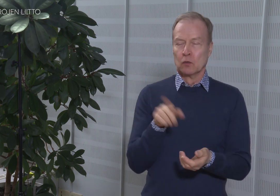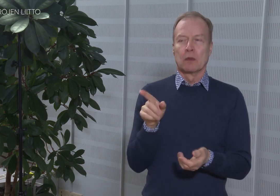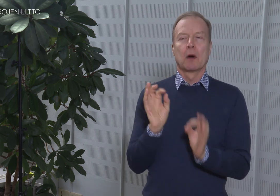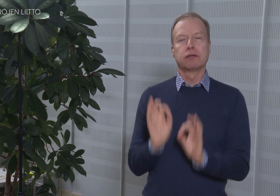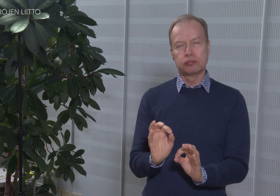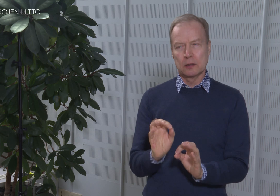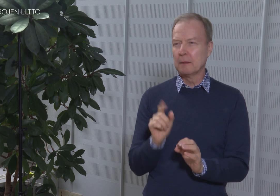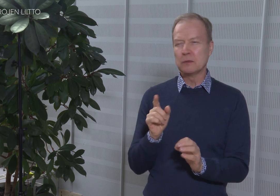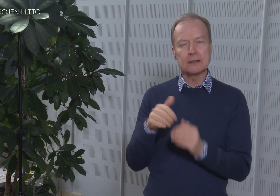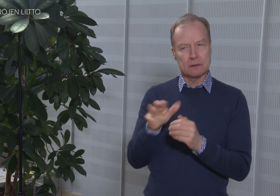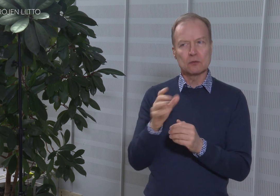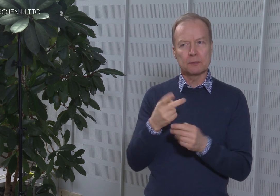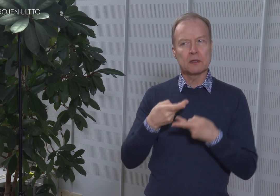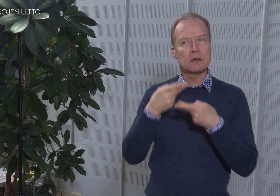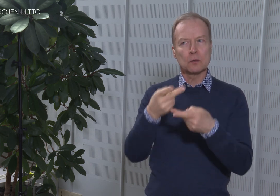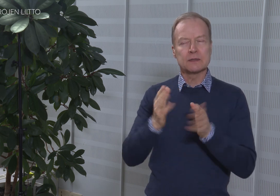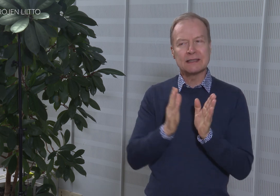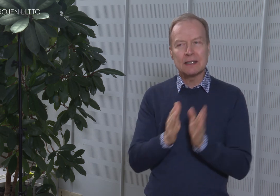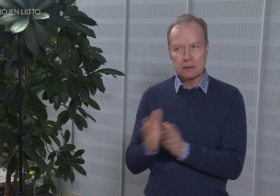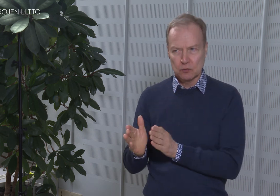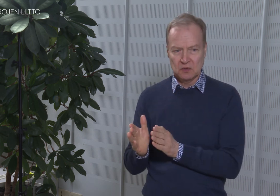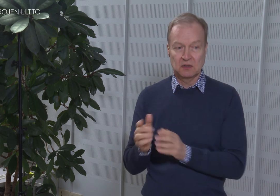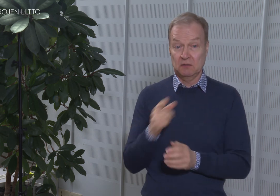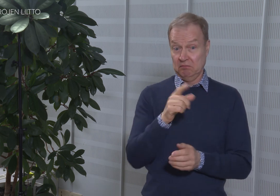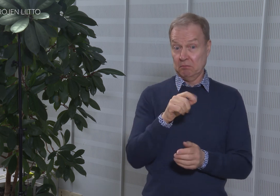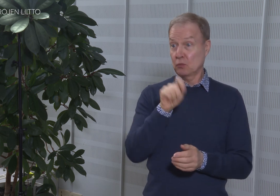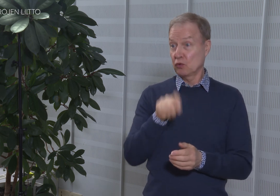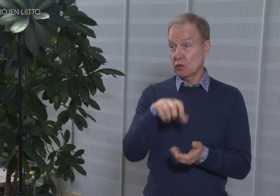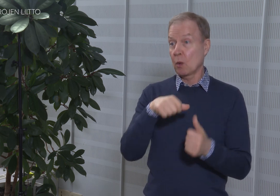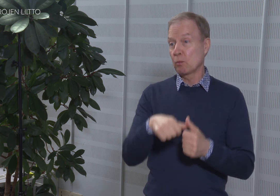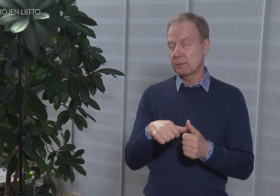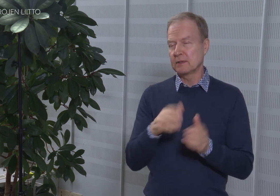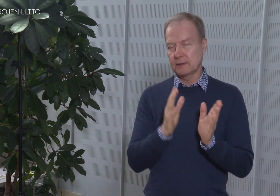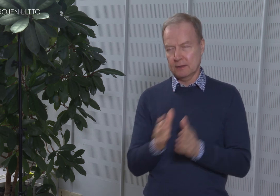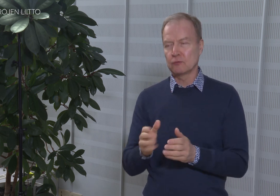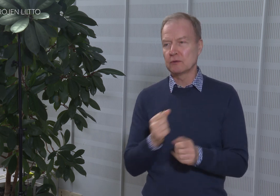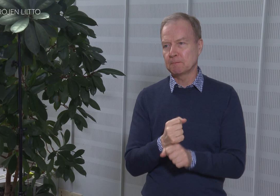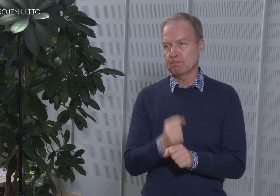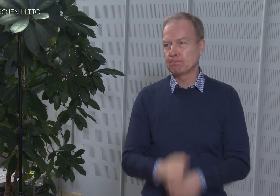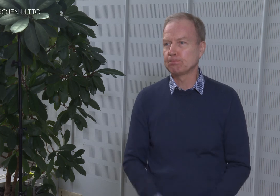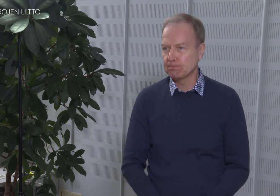ja puheenjohtaja on sitoutunut päivittämään blogia säännöllisesti.